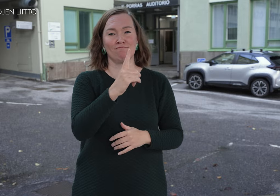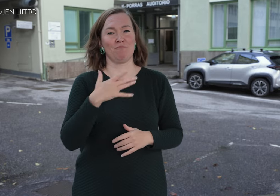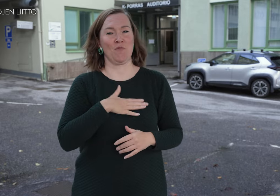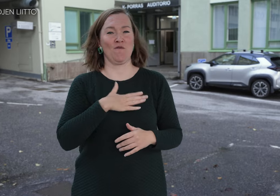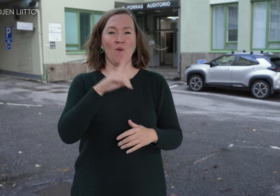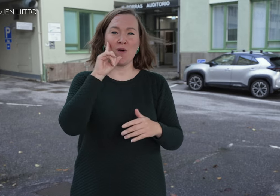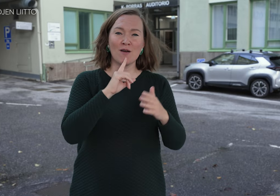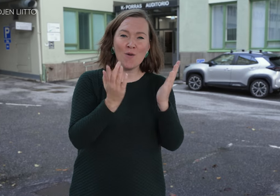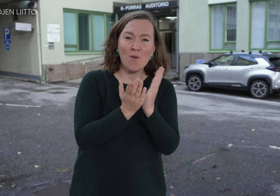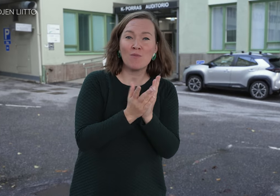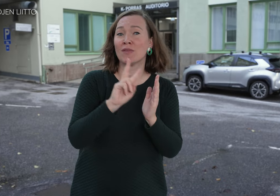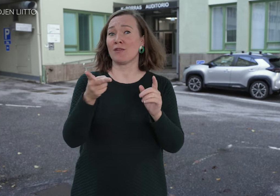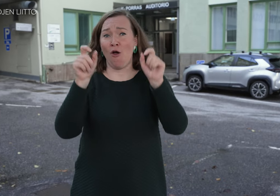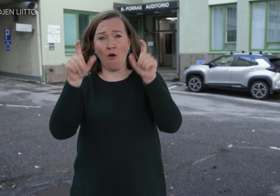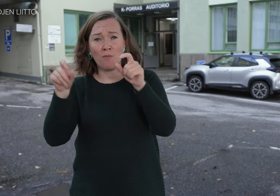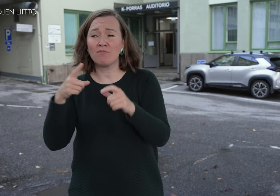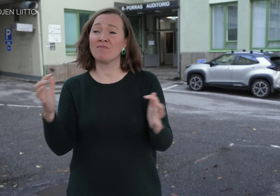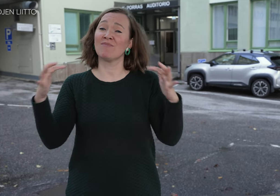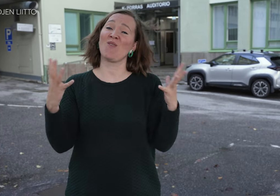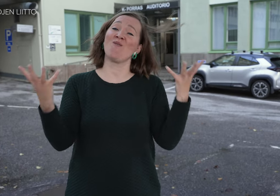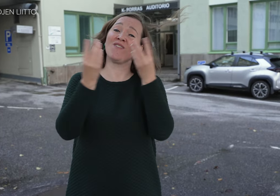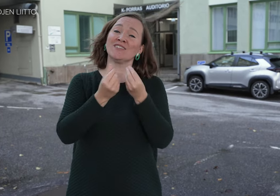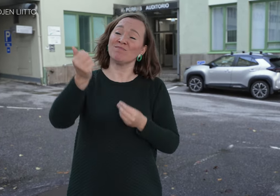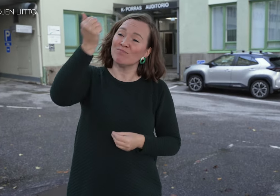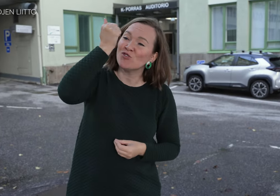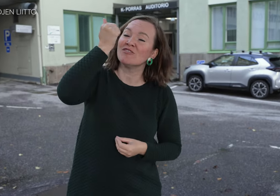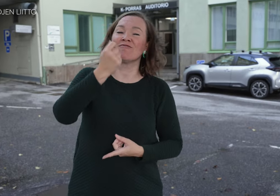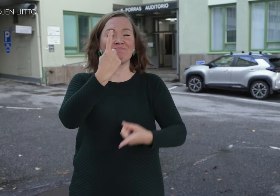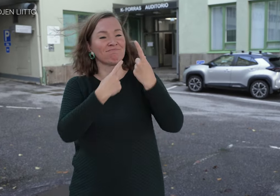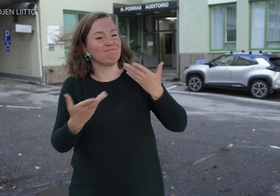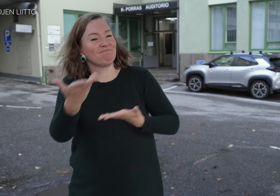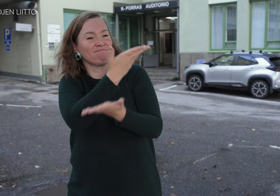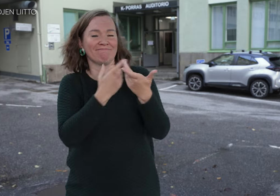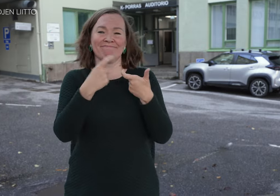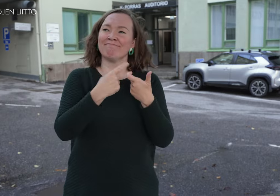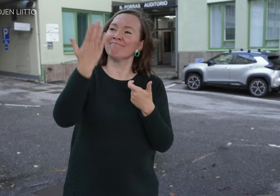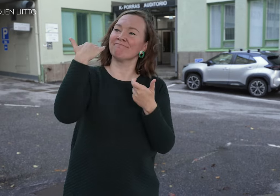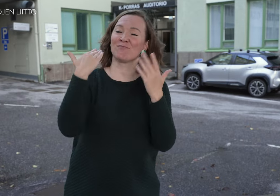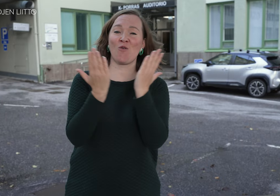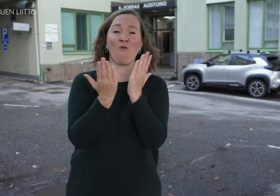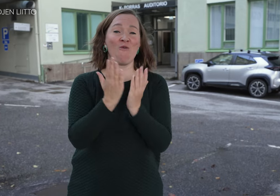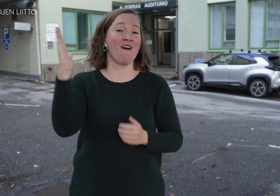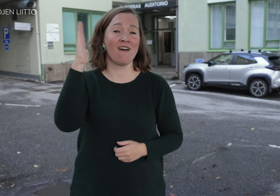ja henkilökunnan tapaaminen, jonka aikana on tarkoitus muistella menneitä.